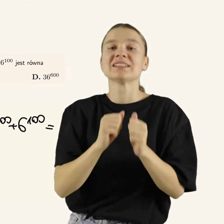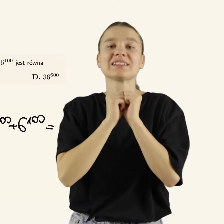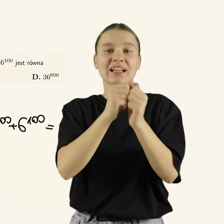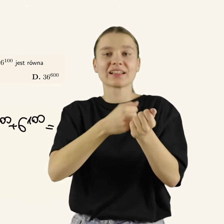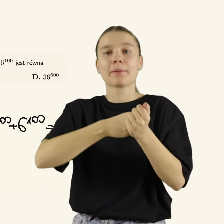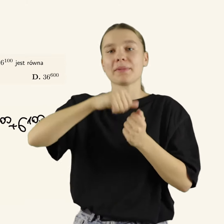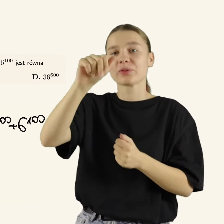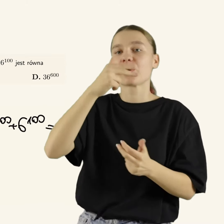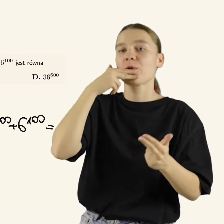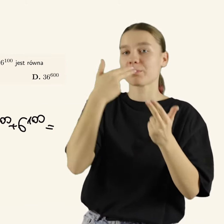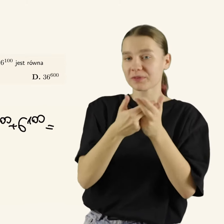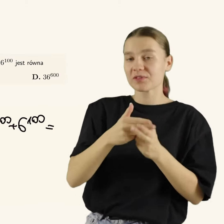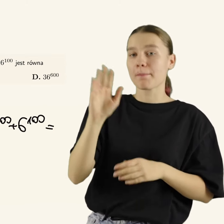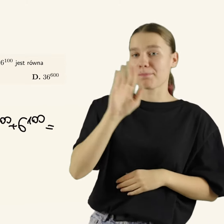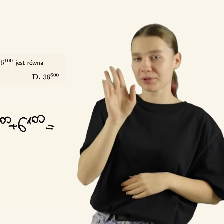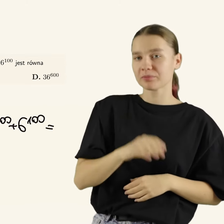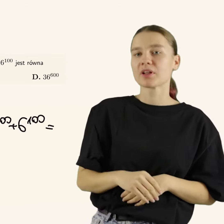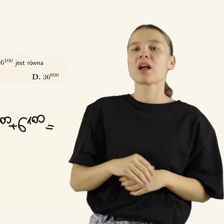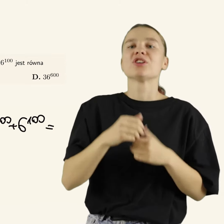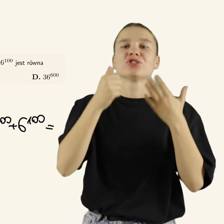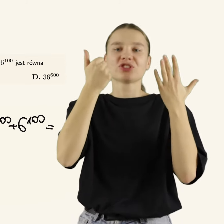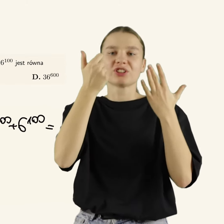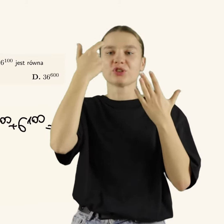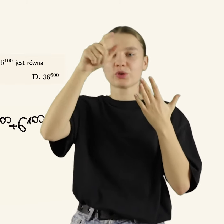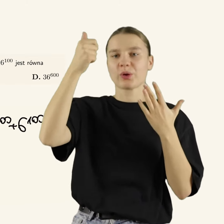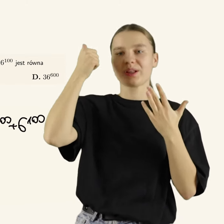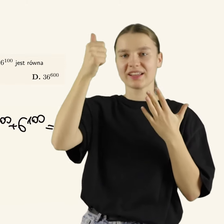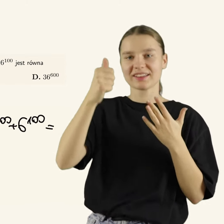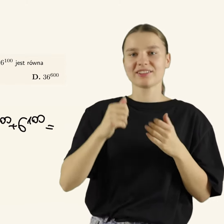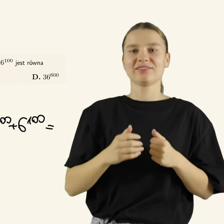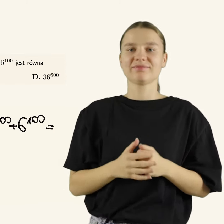Wybieramy odpowiedź B w zadaniu maturalnym, czyli 6¹⁰¹